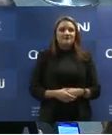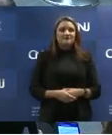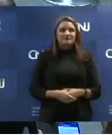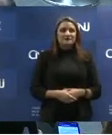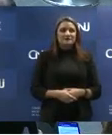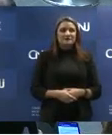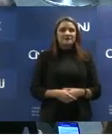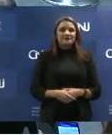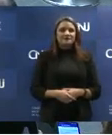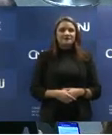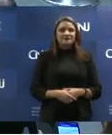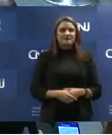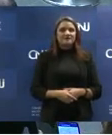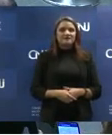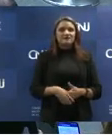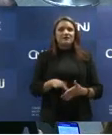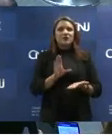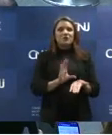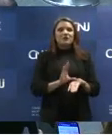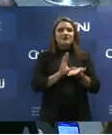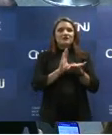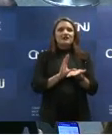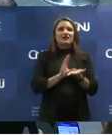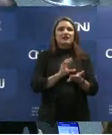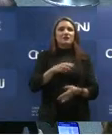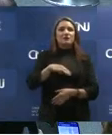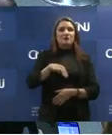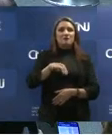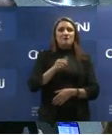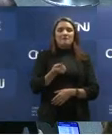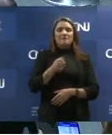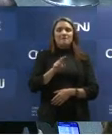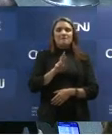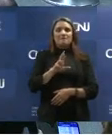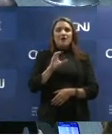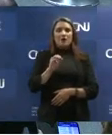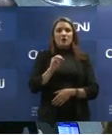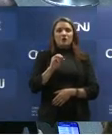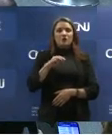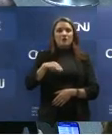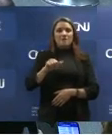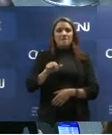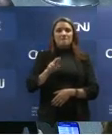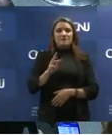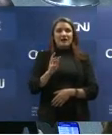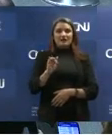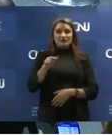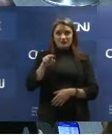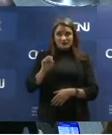Conselheiro Mauro Martins, como vota vossa excelência? Senhor Presidente. eu penso exatamente como Vossa Excelência colocou. Eu...